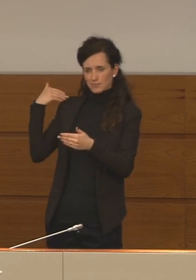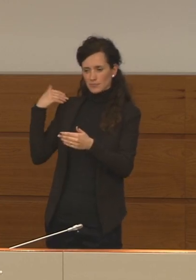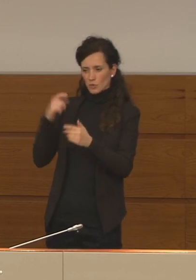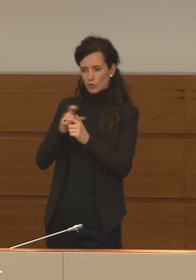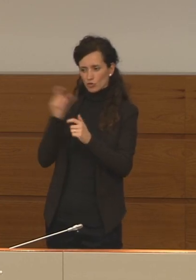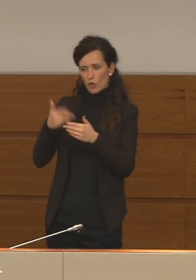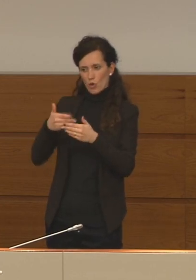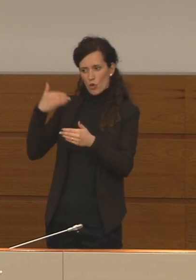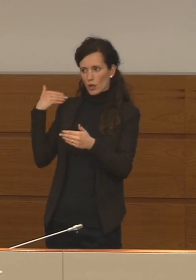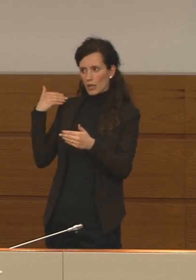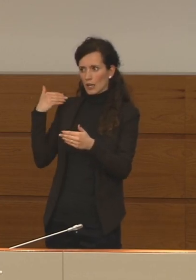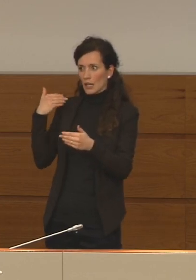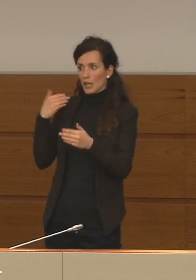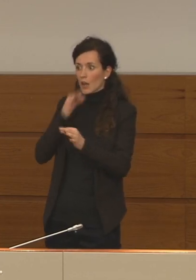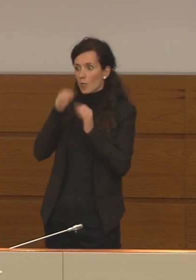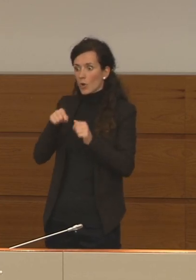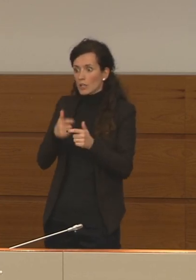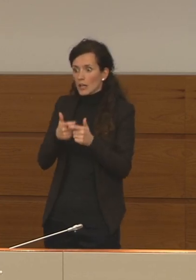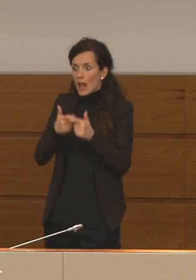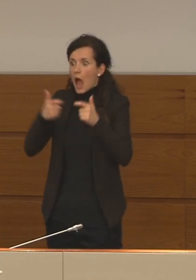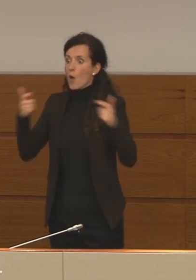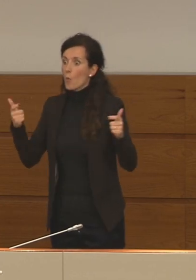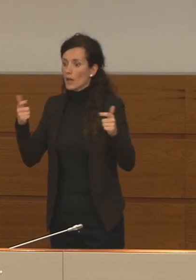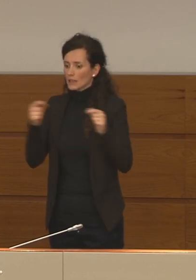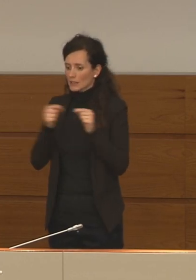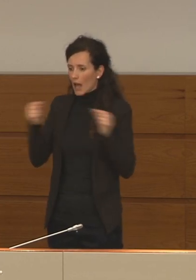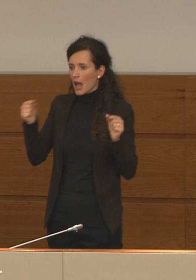non aumenta proporzionalmente il numero dei tamponi rispetto ai contagiati, perché?